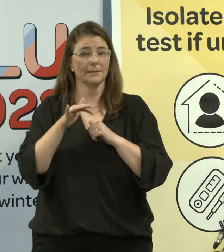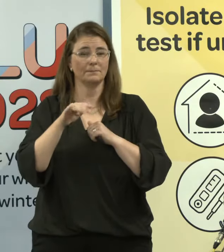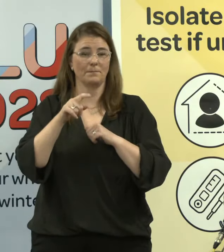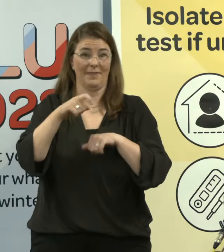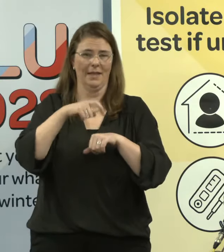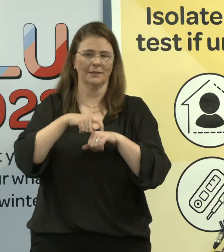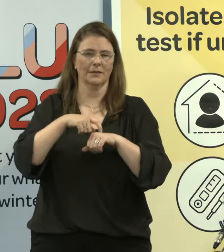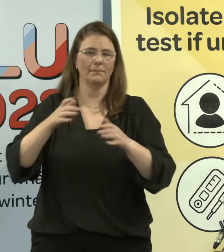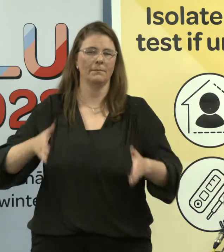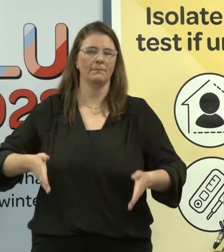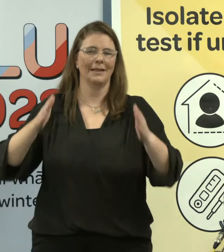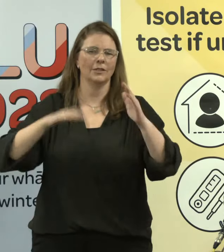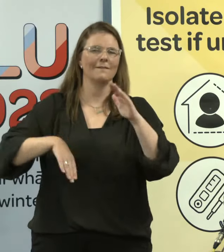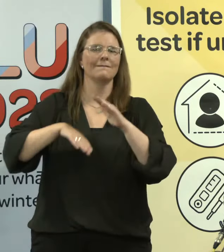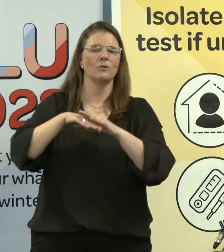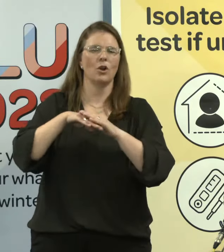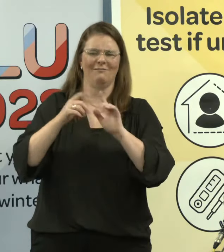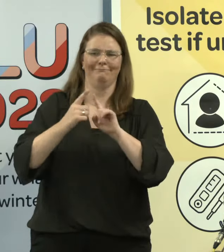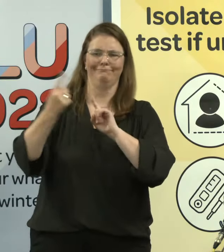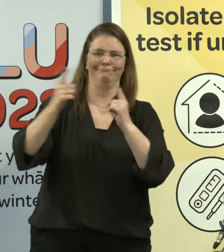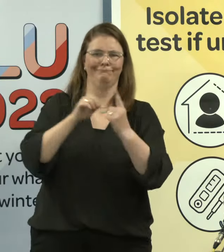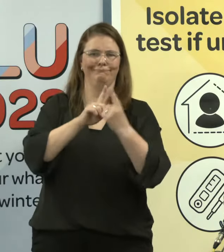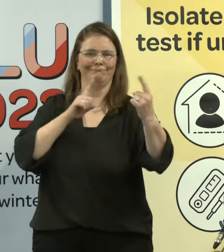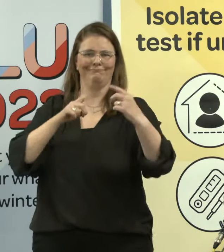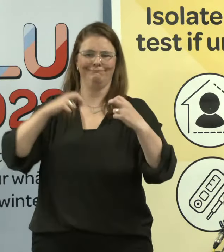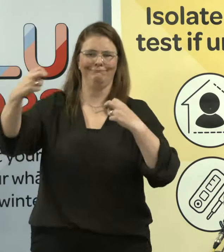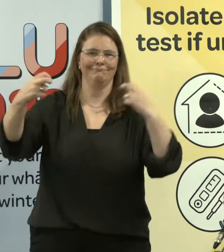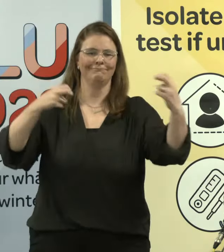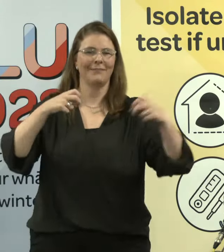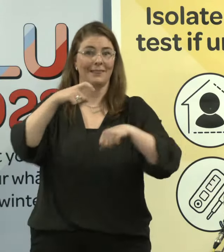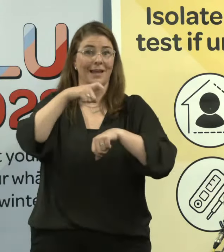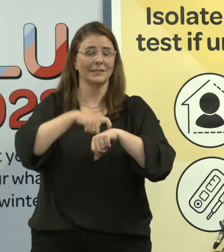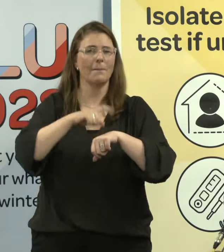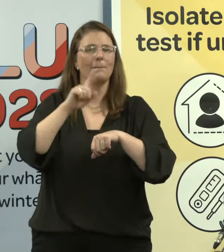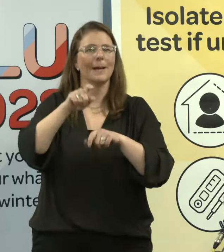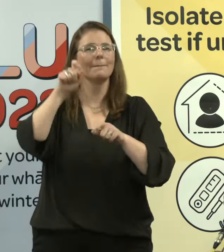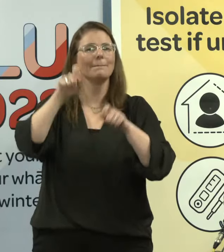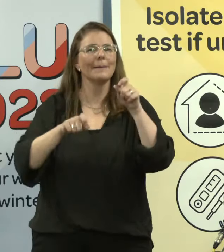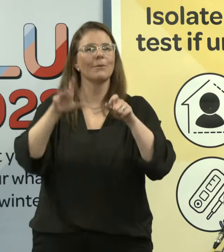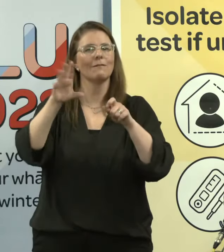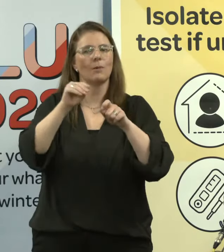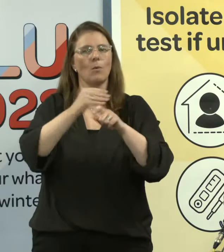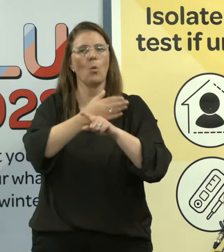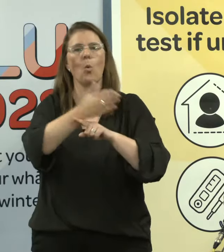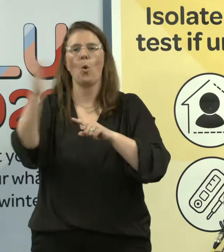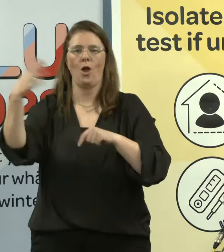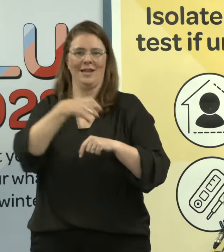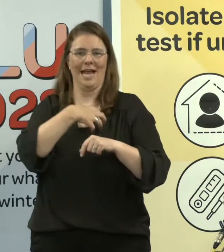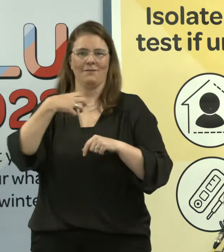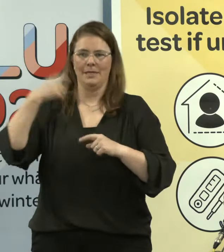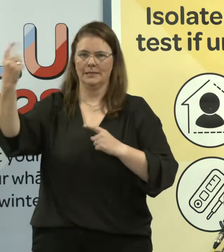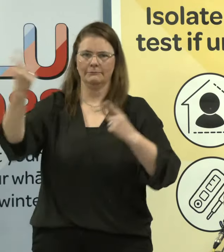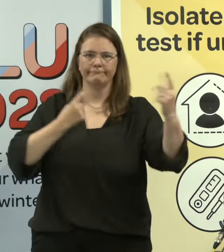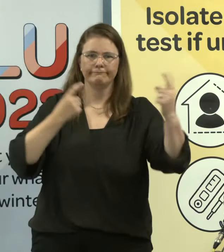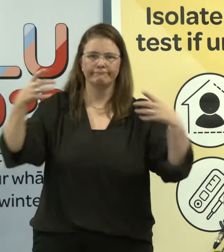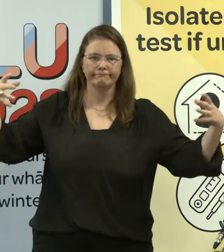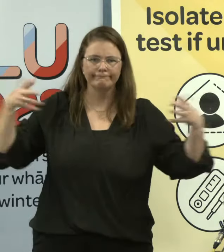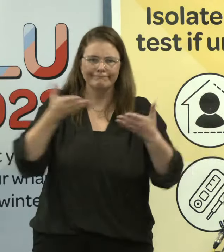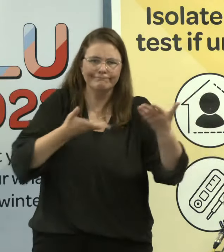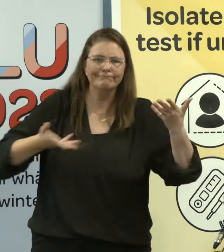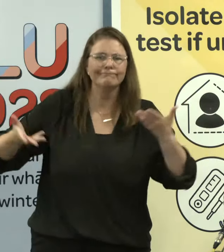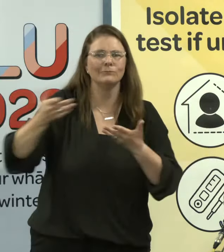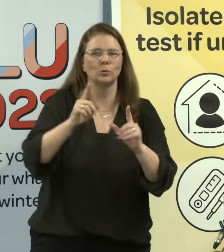te timatanga o ta tatou whakautu